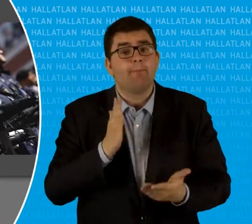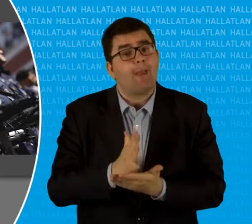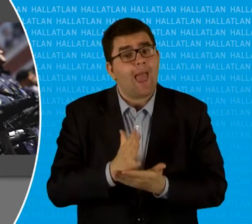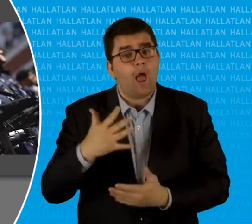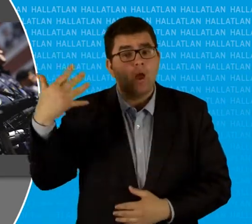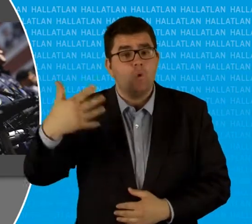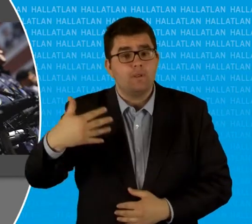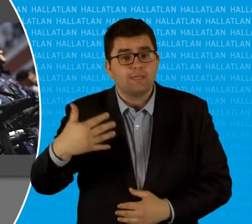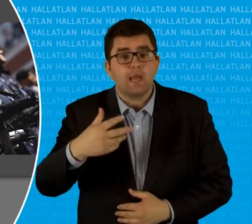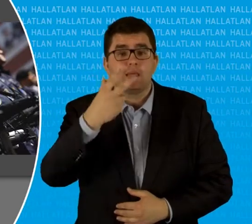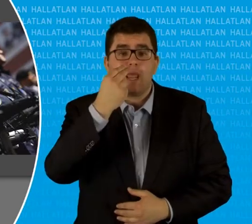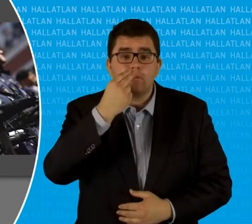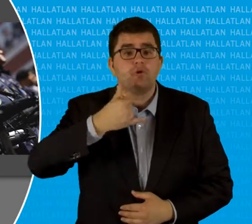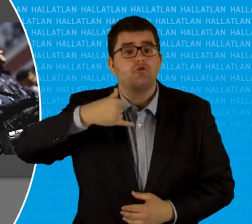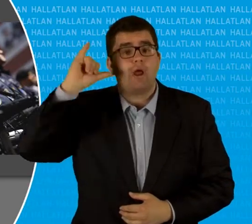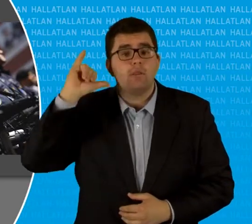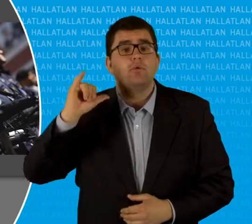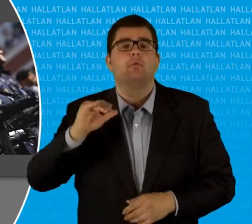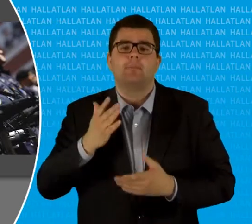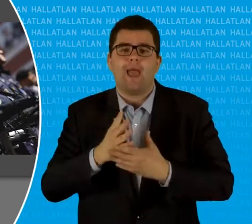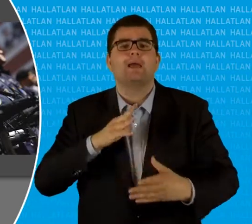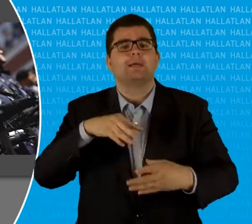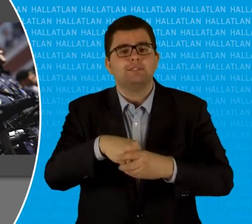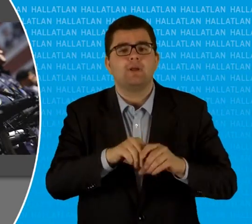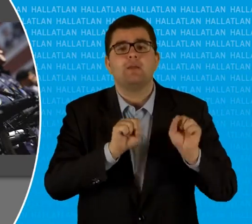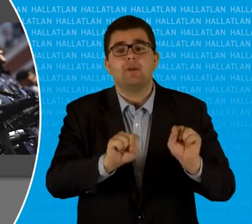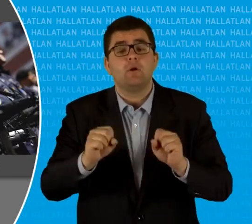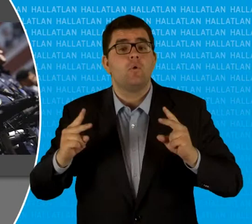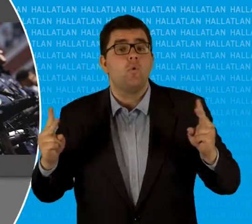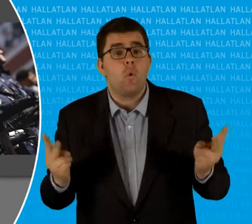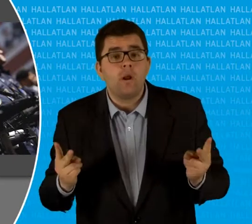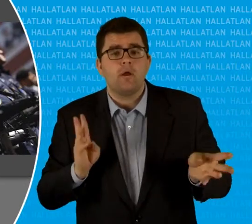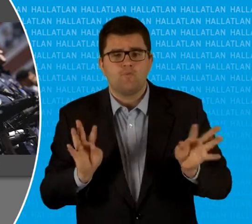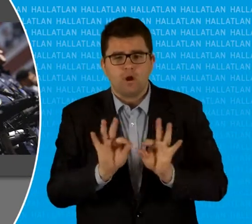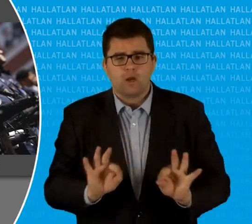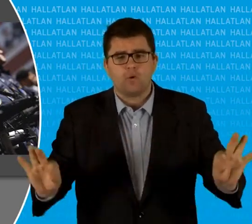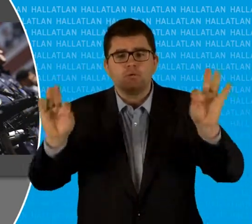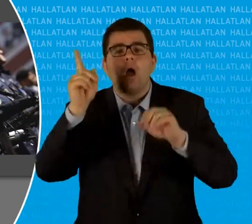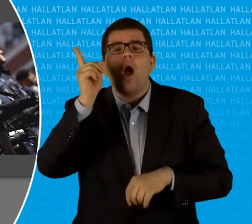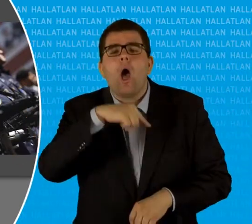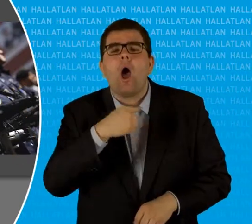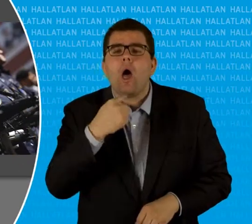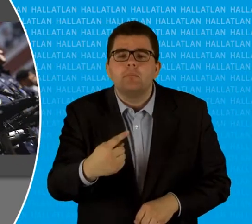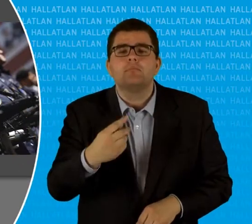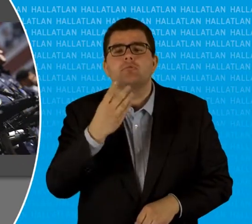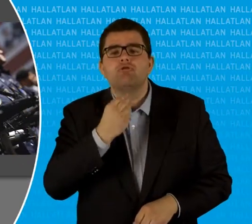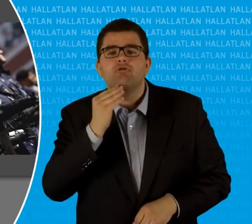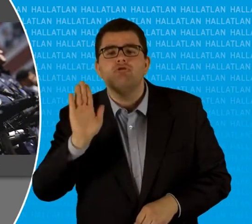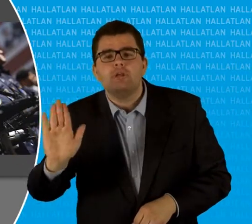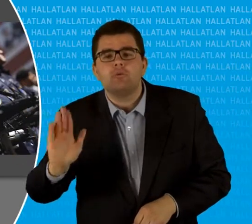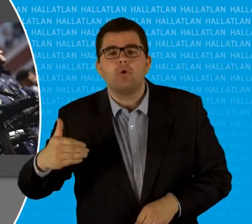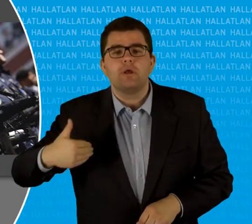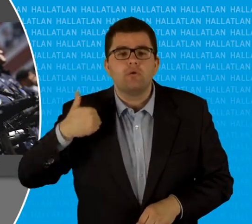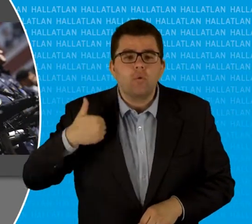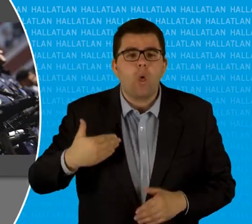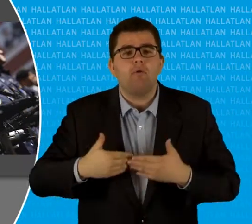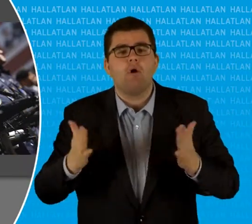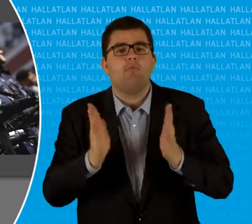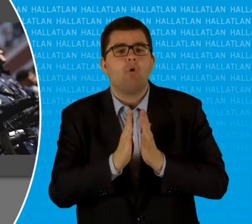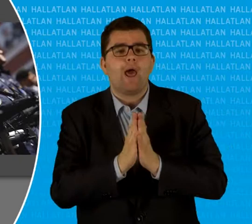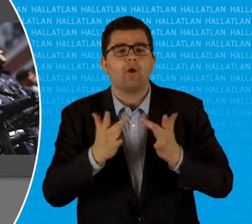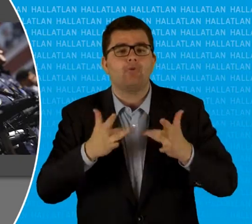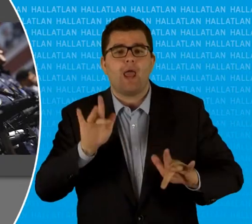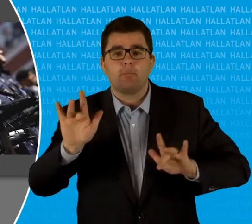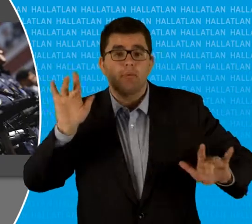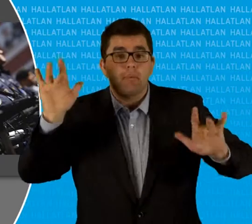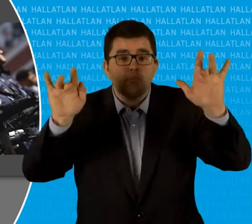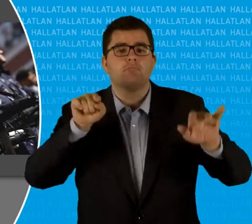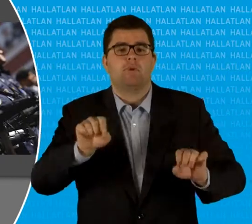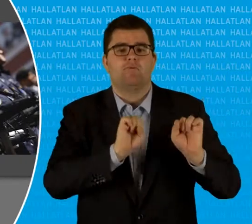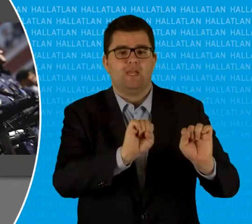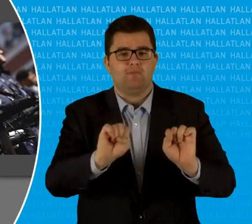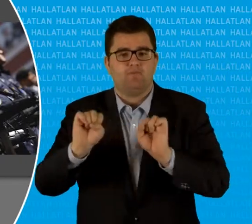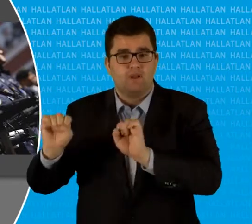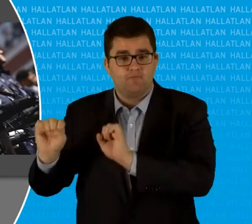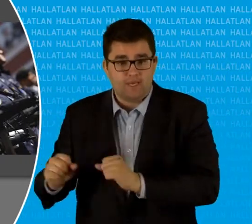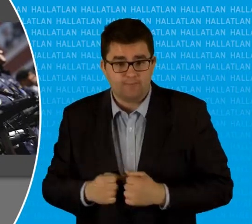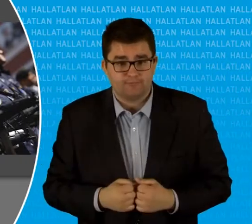Már 5 ezer rendőr és csendőr vesz részt országszerte zsidó iskolák és vallási helyek védelmében.